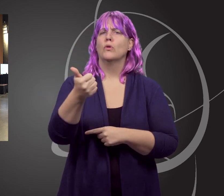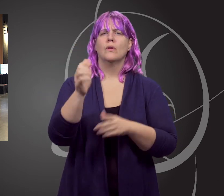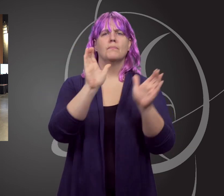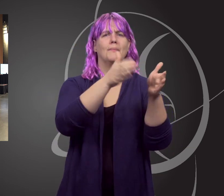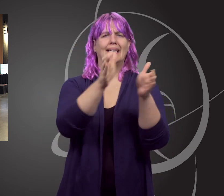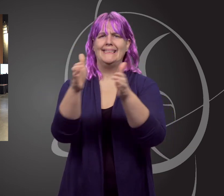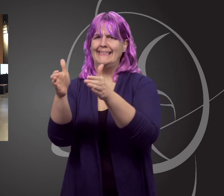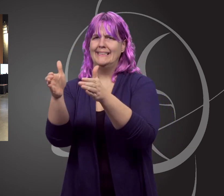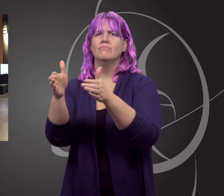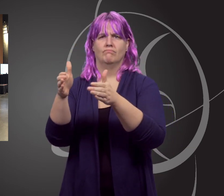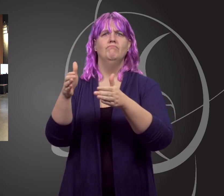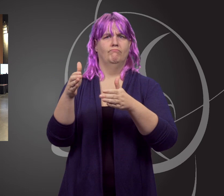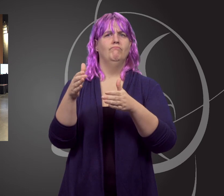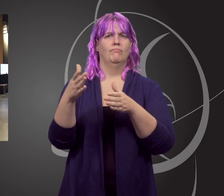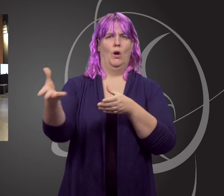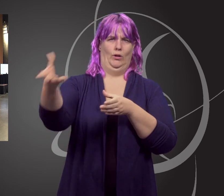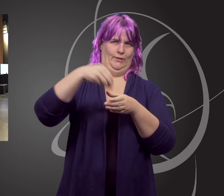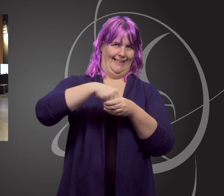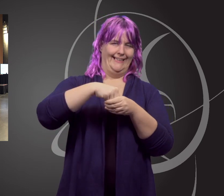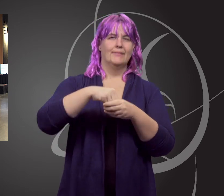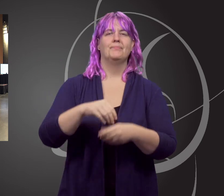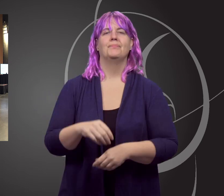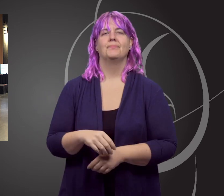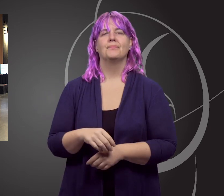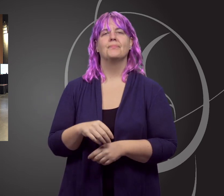ainsi que des parties prenantes concernées.